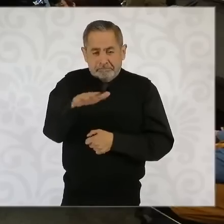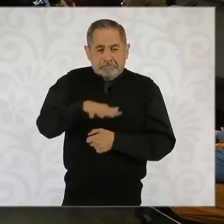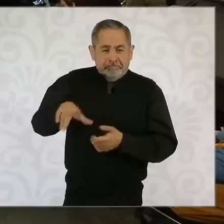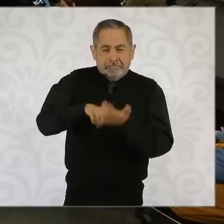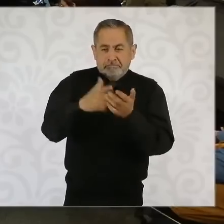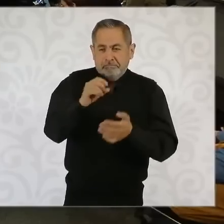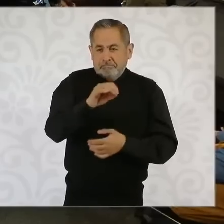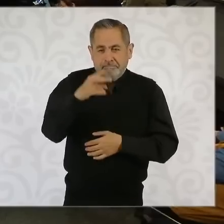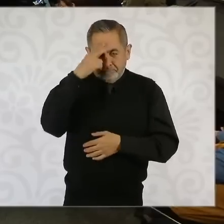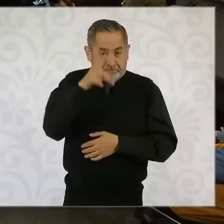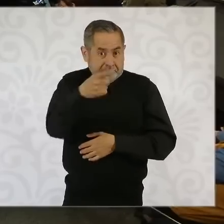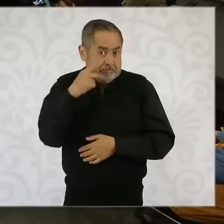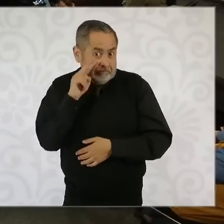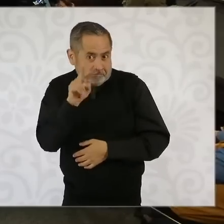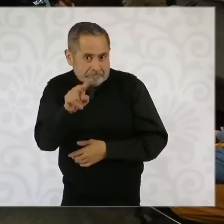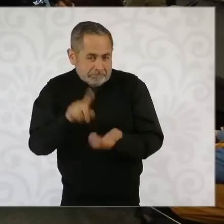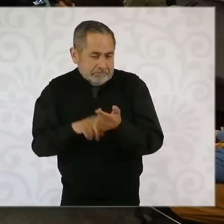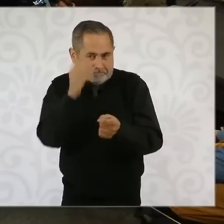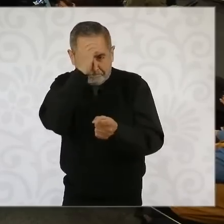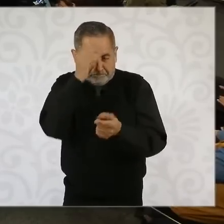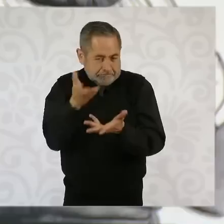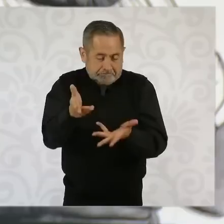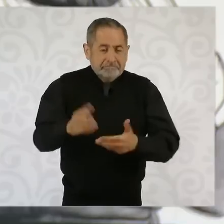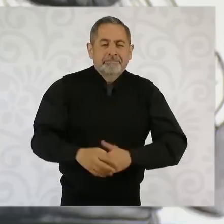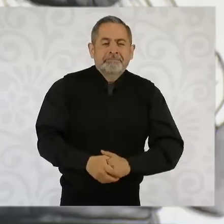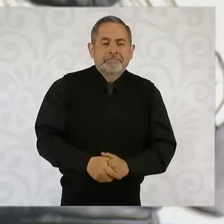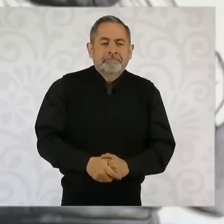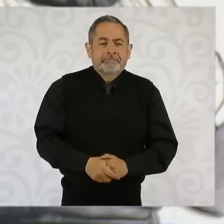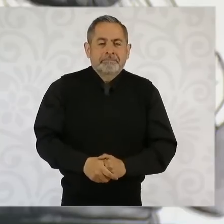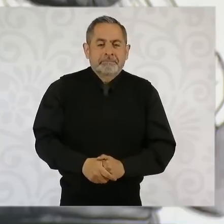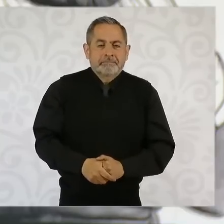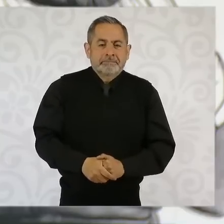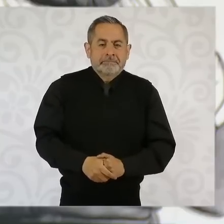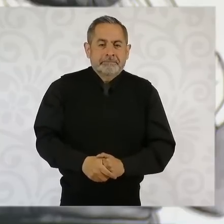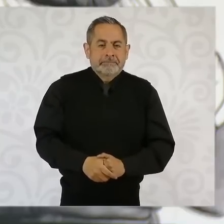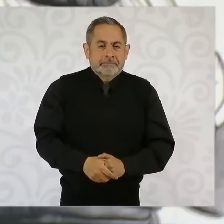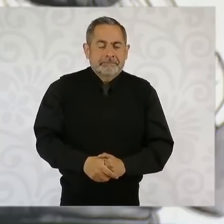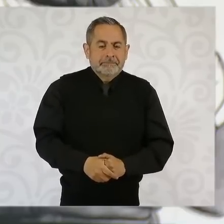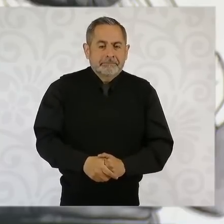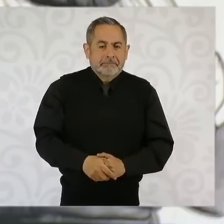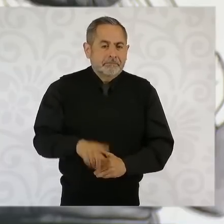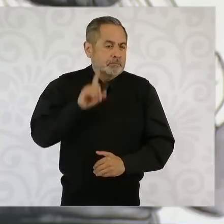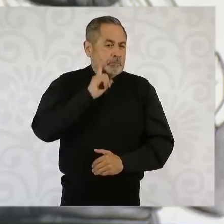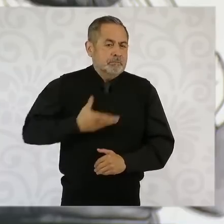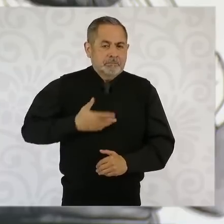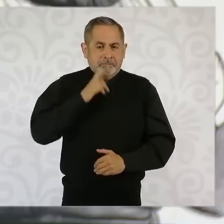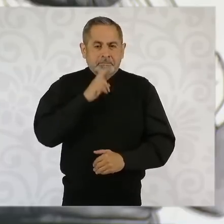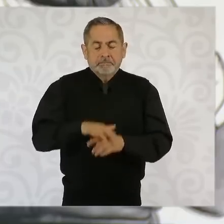presidenta si lo vio y Y qué opina al respecto Recuerden que el decreto que firma el presidente